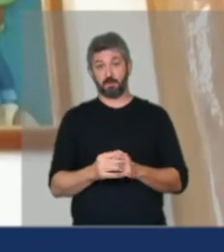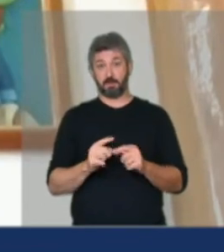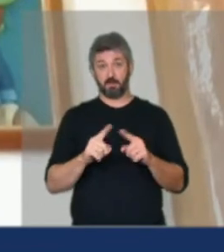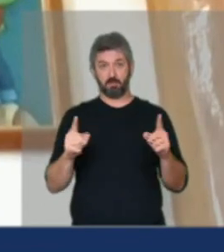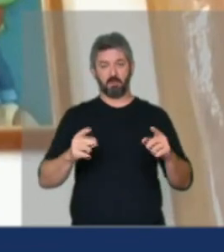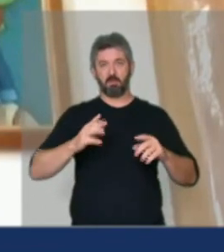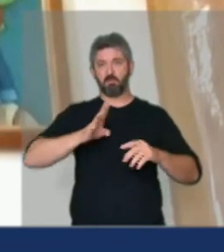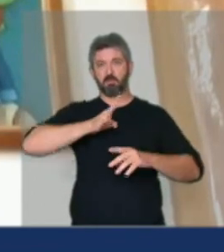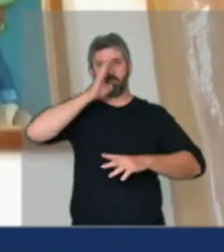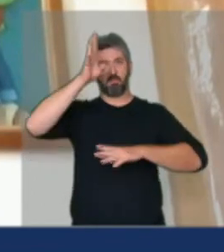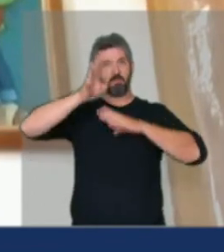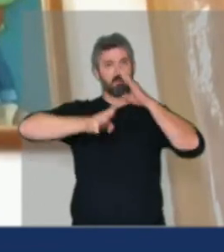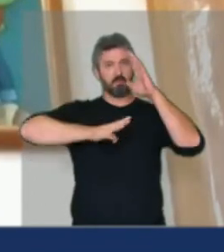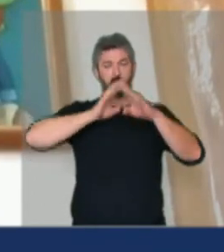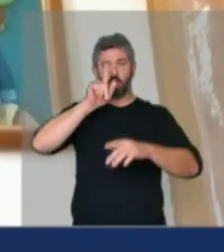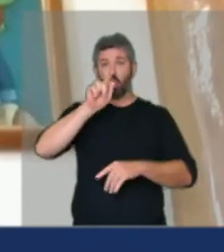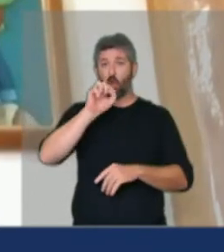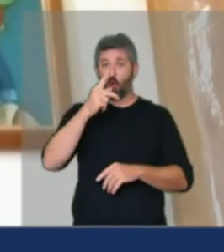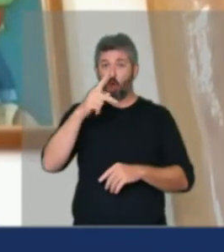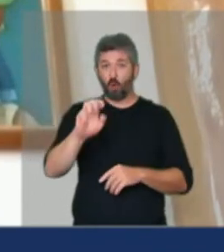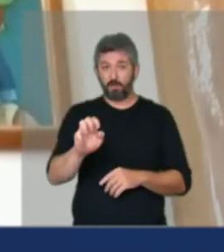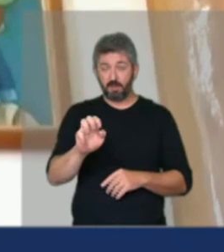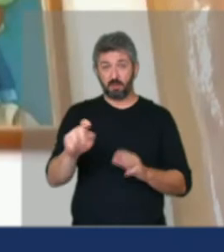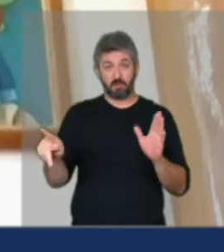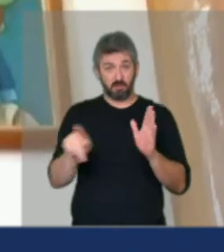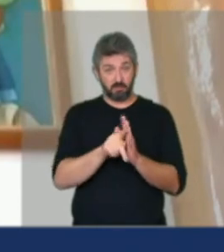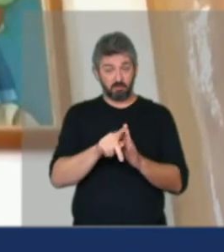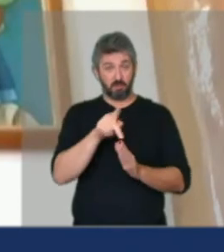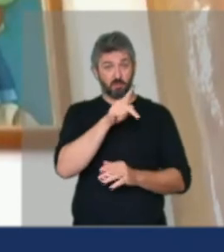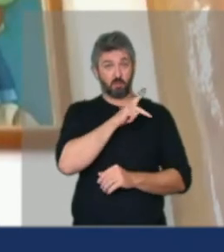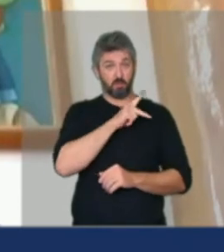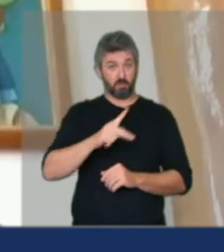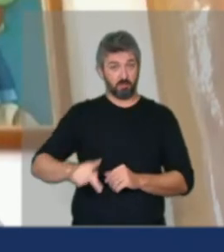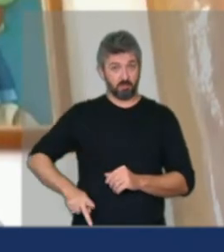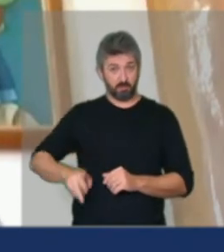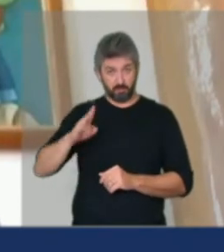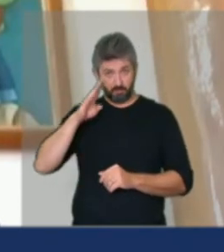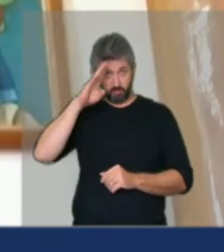TEMPO. MAS OS ARROUBOS GOLPISTAS... DO PRESIDENTE BOLSONARO... VEM SE TORNANDO